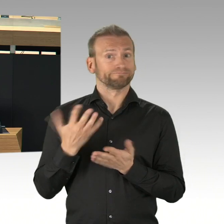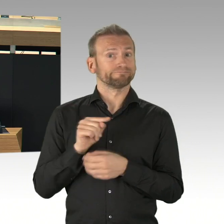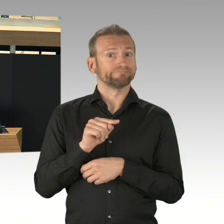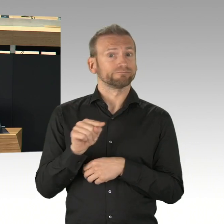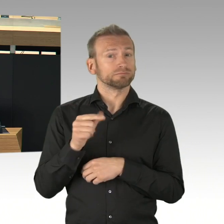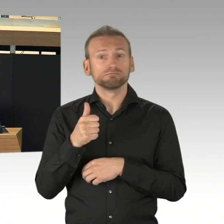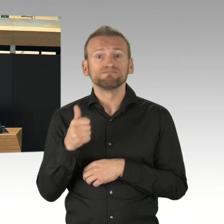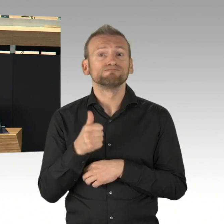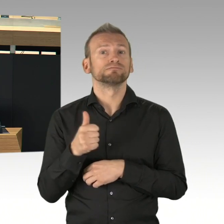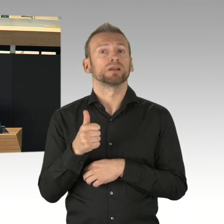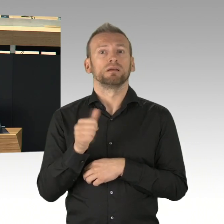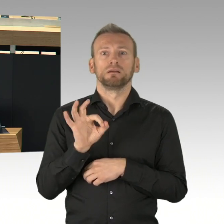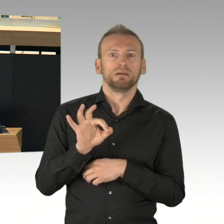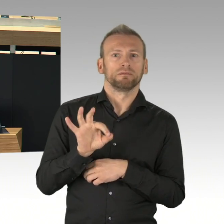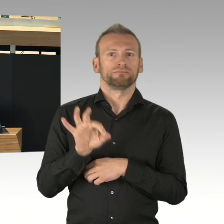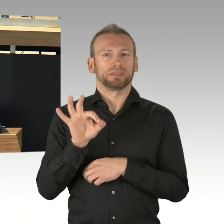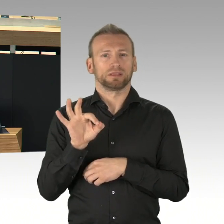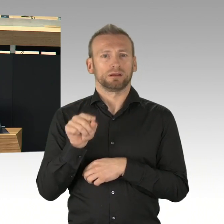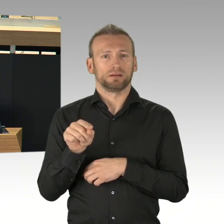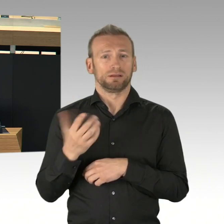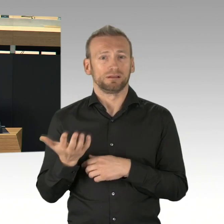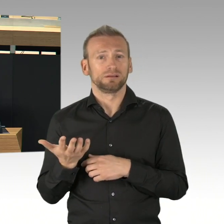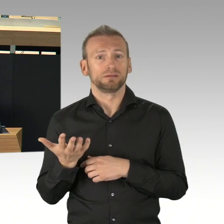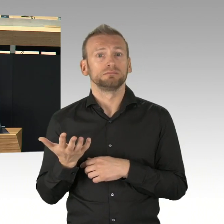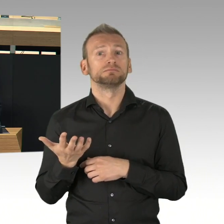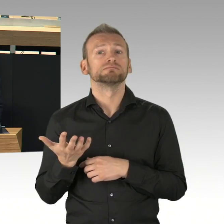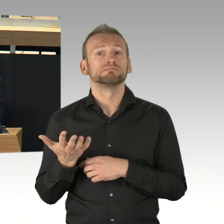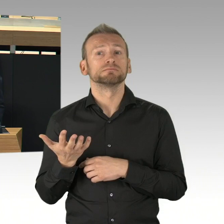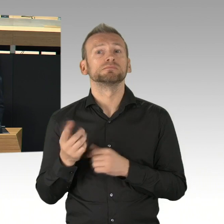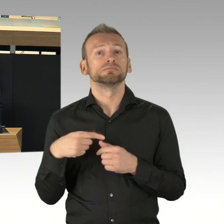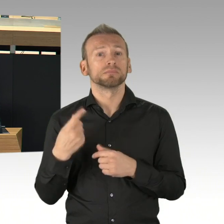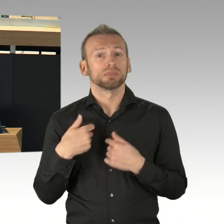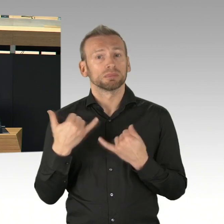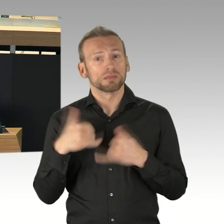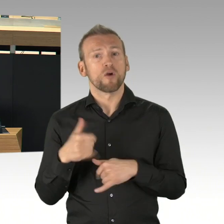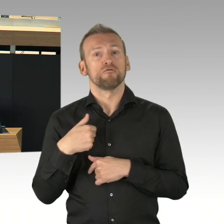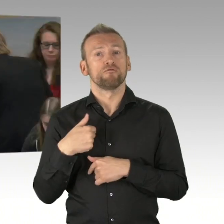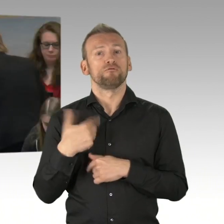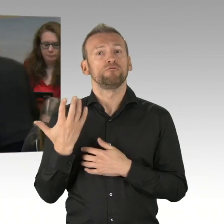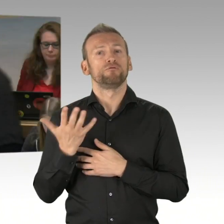und das gehört sich nicht, Frau Schmidberger, das gehört sich nicht. (Beifall)